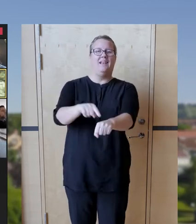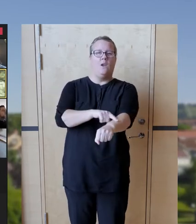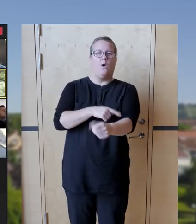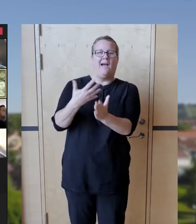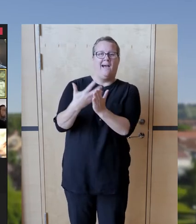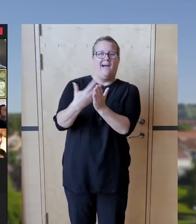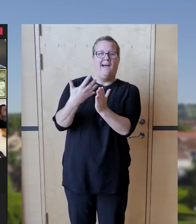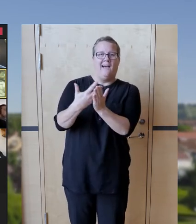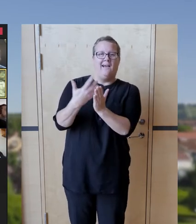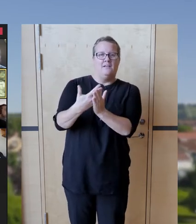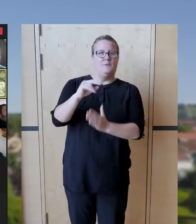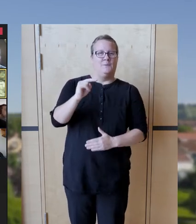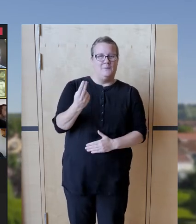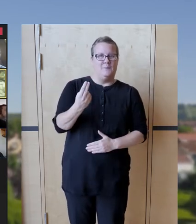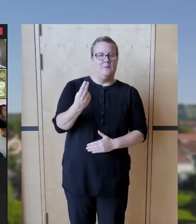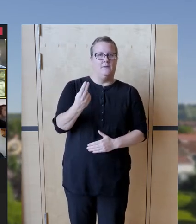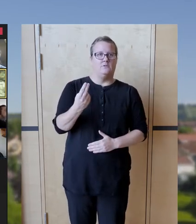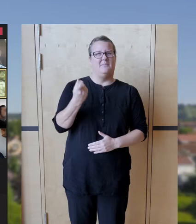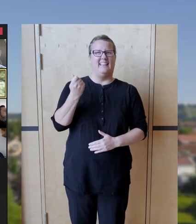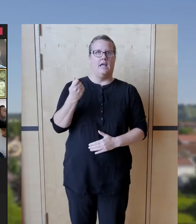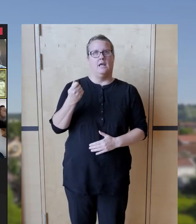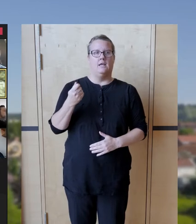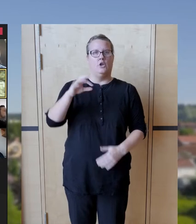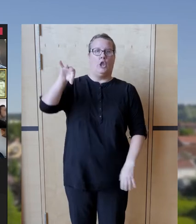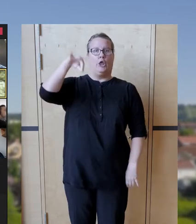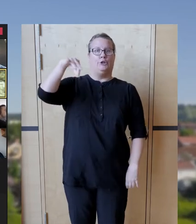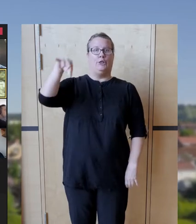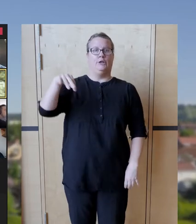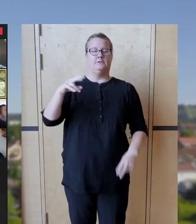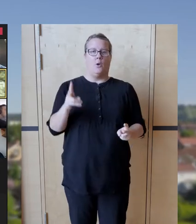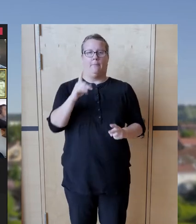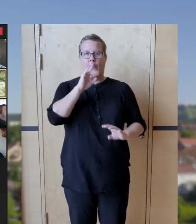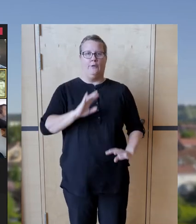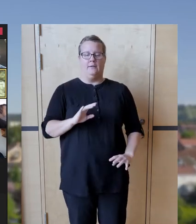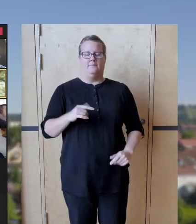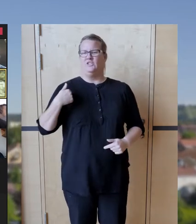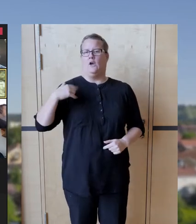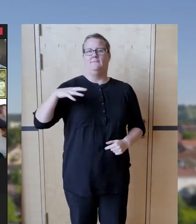Som är väldigt svävande Förstår så jag vill inte förlänga debatten